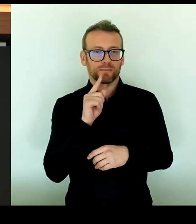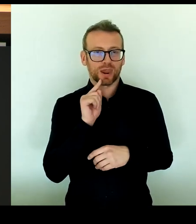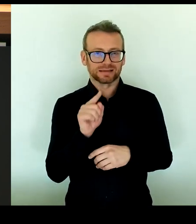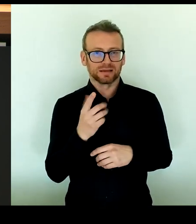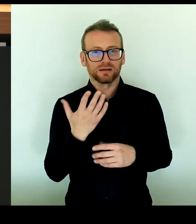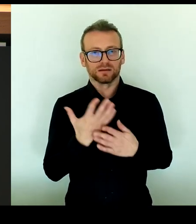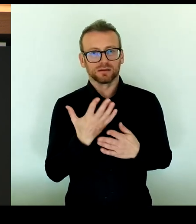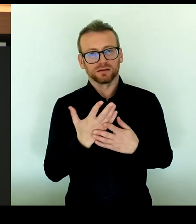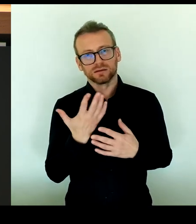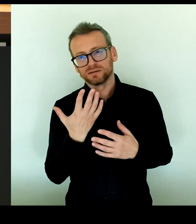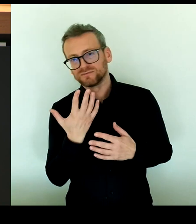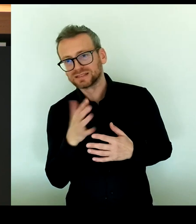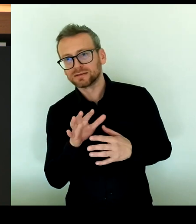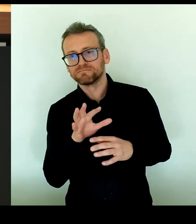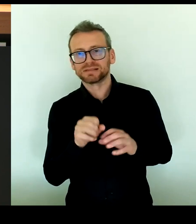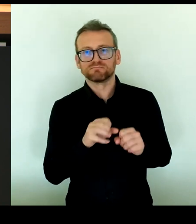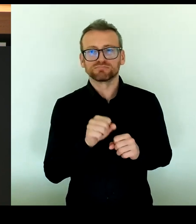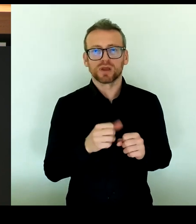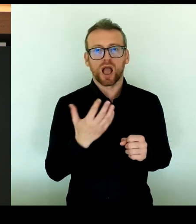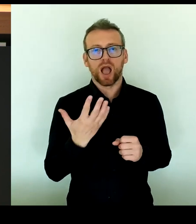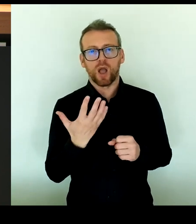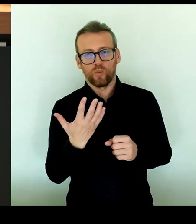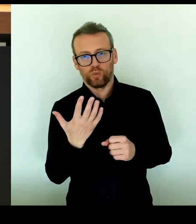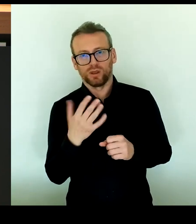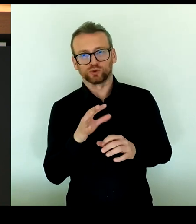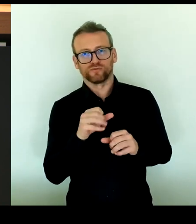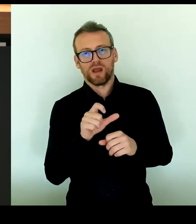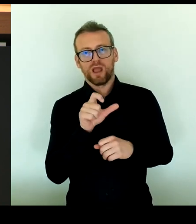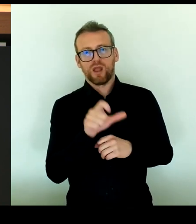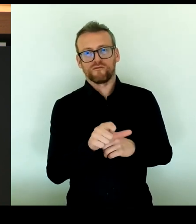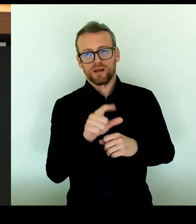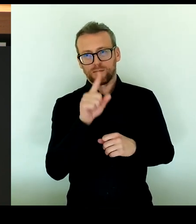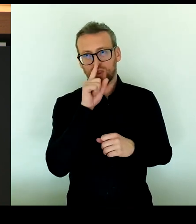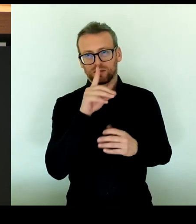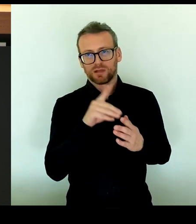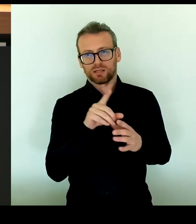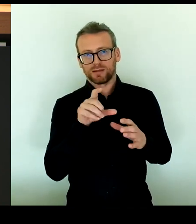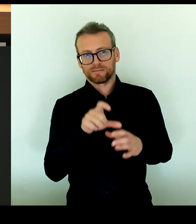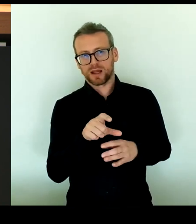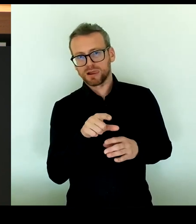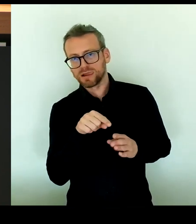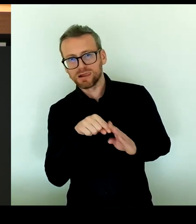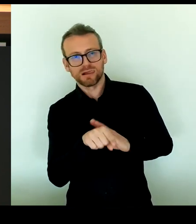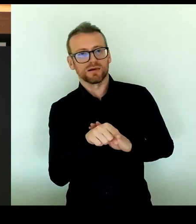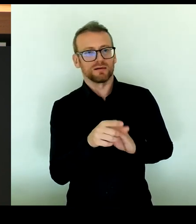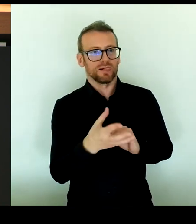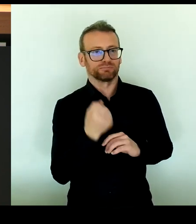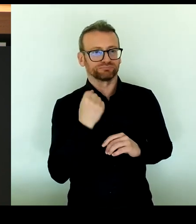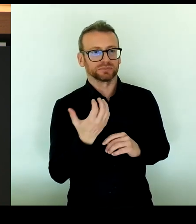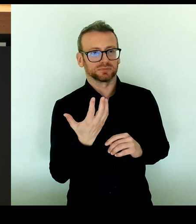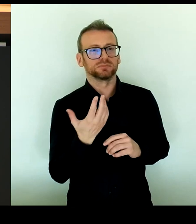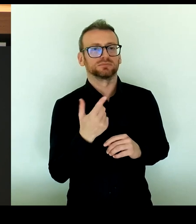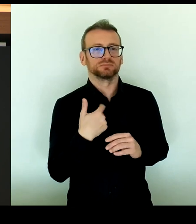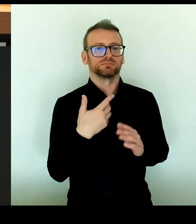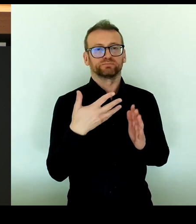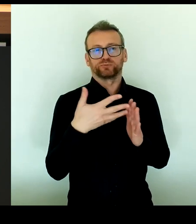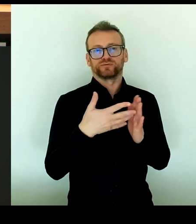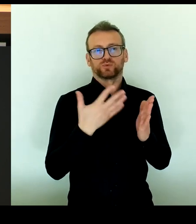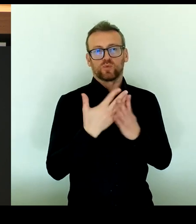Wir bleiben dran. Gegebenenfalls wird der Europäische Gerichtshof im anhängigen Vertragsverletzungsverfahren dann die Richtung vorgeben. (Beifall)